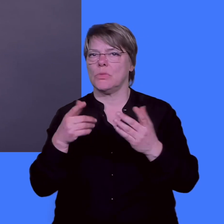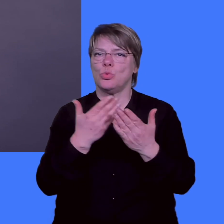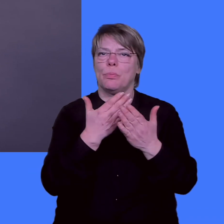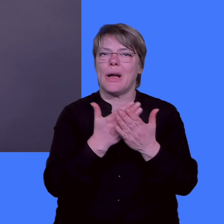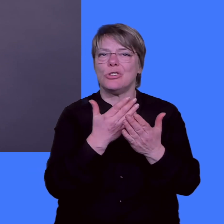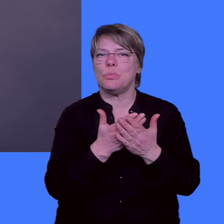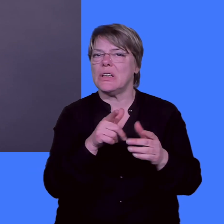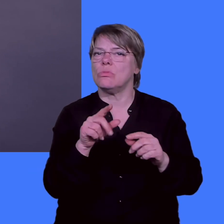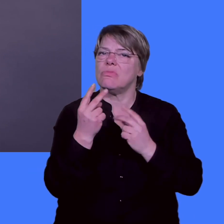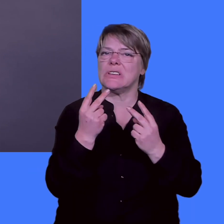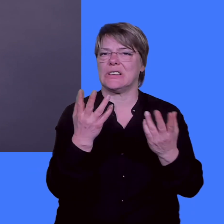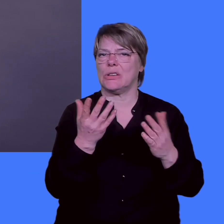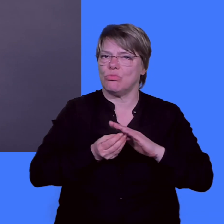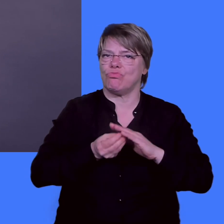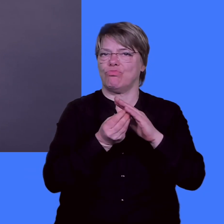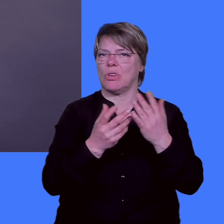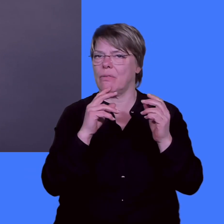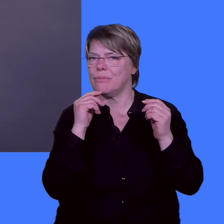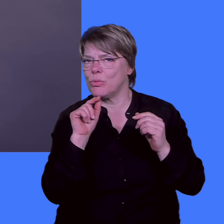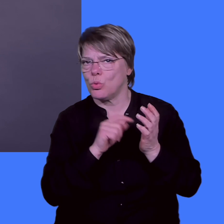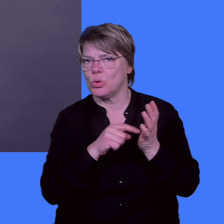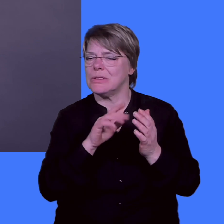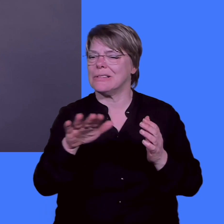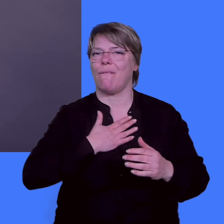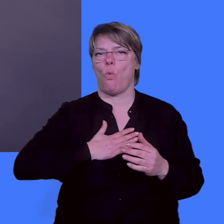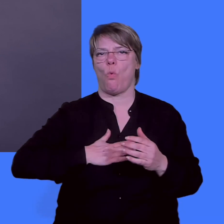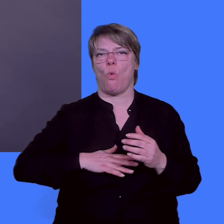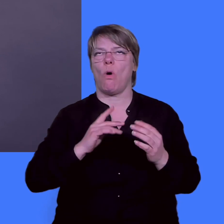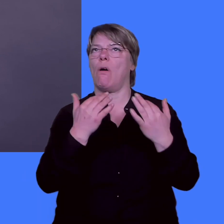das funktioniert eigentlich nur wenn sie auch Diskriminierung mitdenken und damit beschäftigen